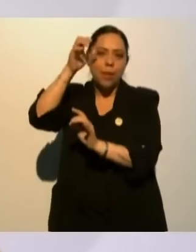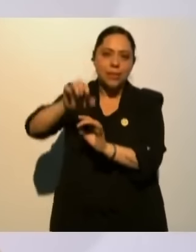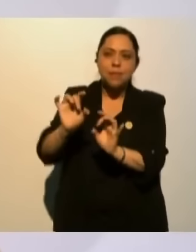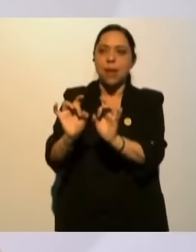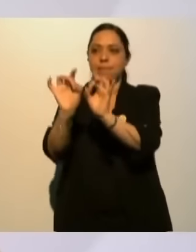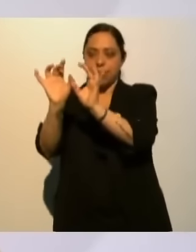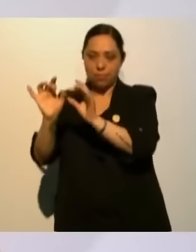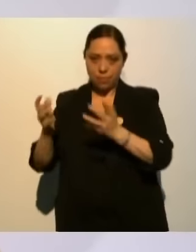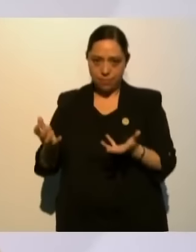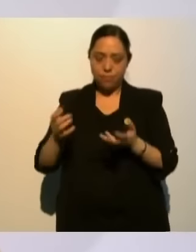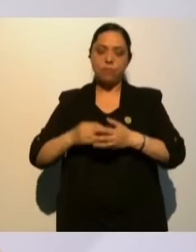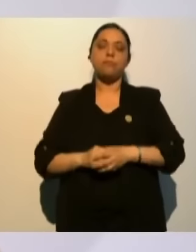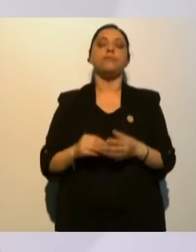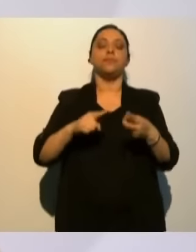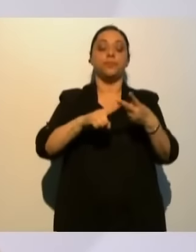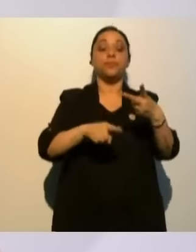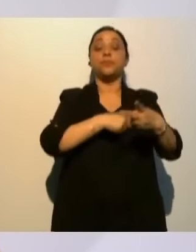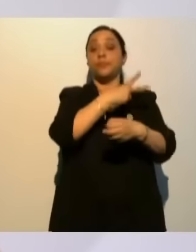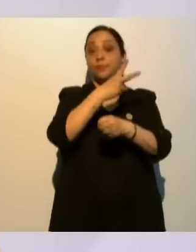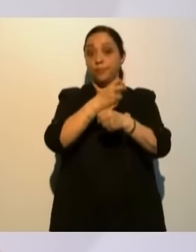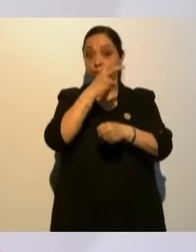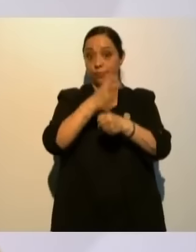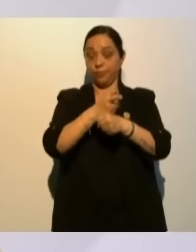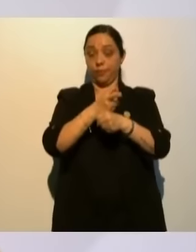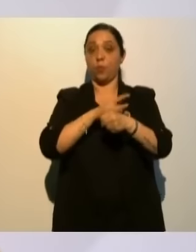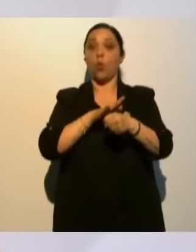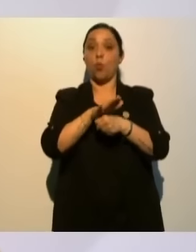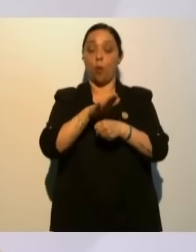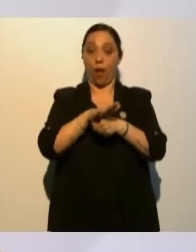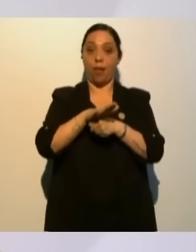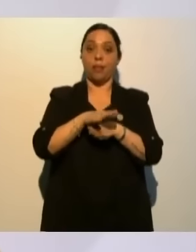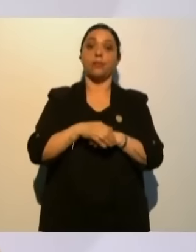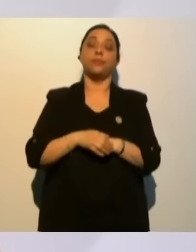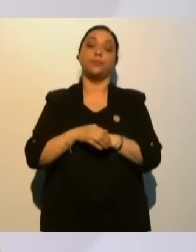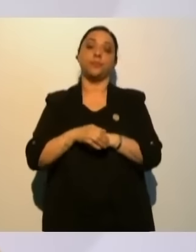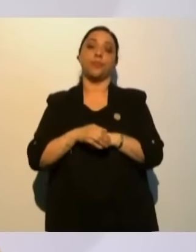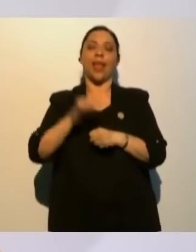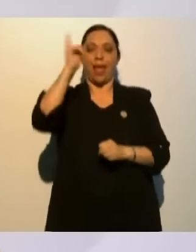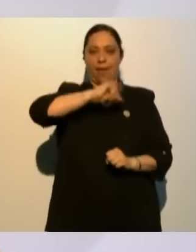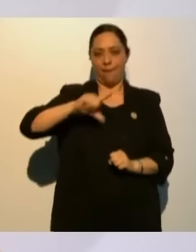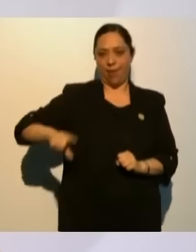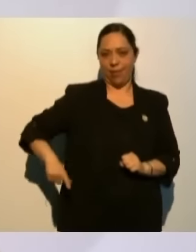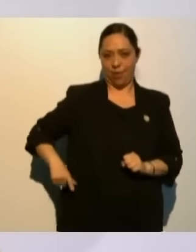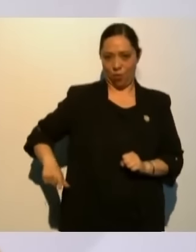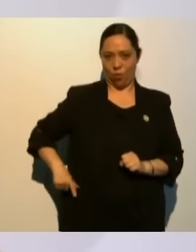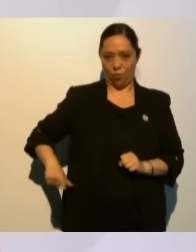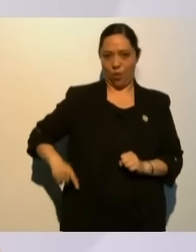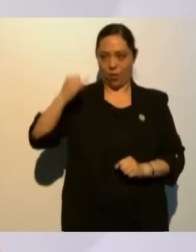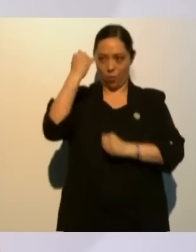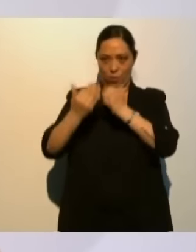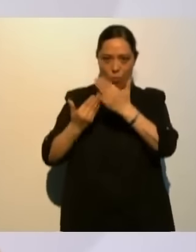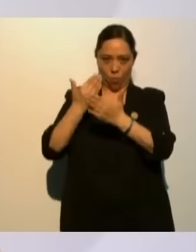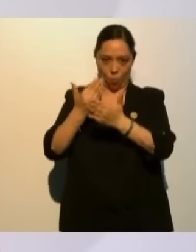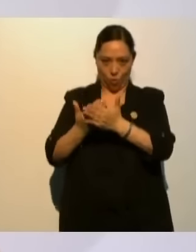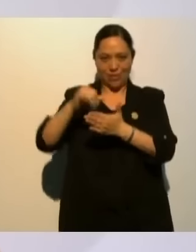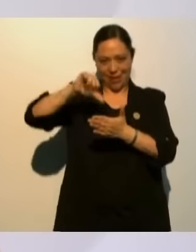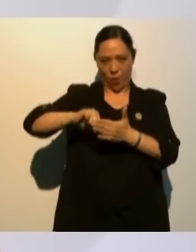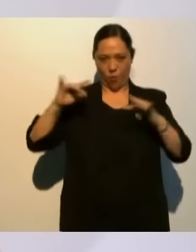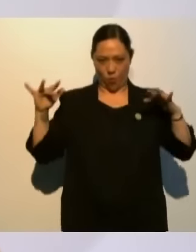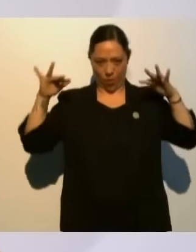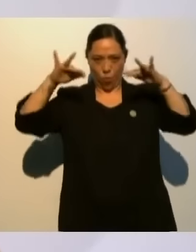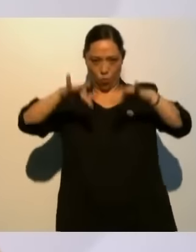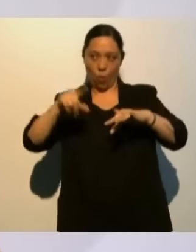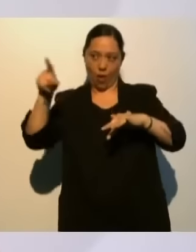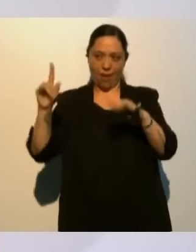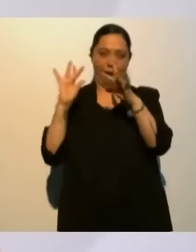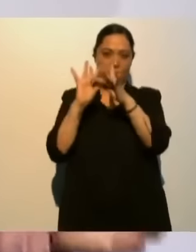propuesta que hizo la jefa de gobierno al principio de la reunión es que entre todas